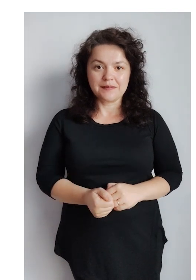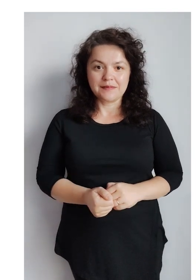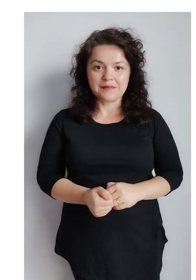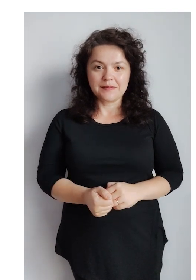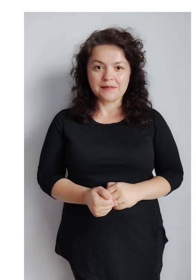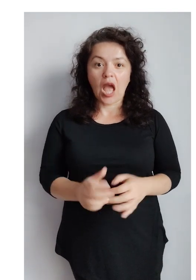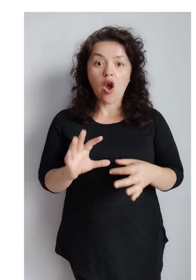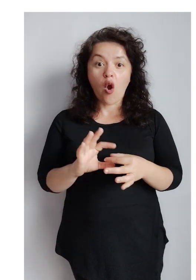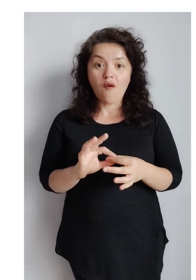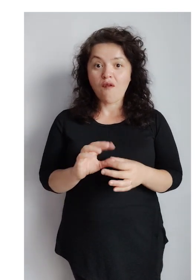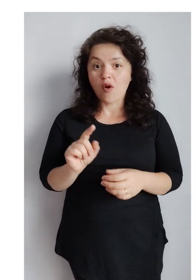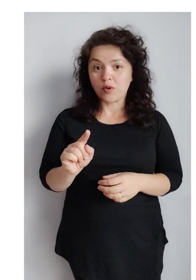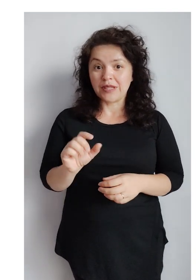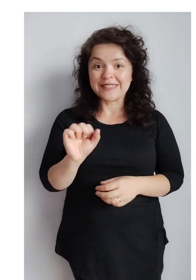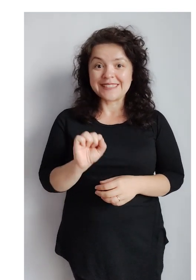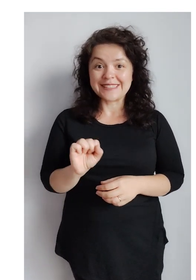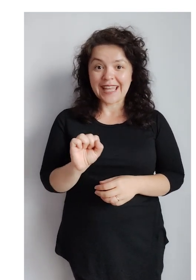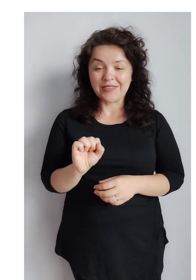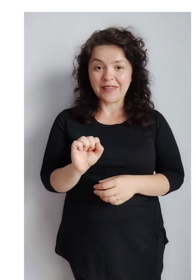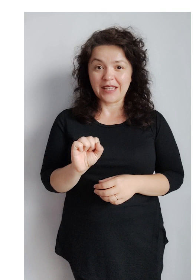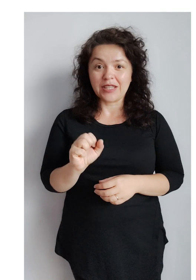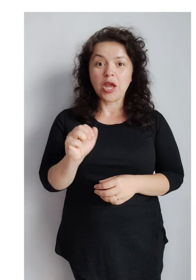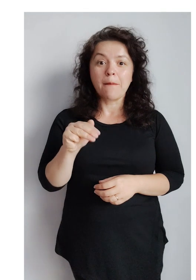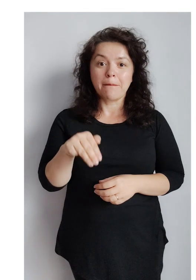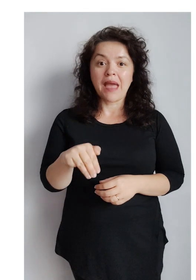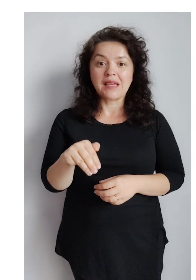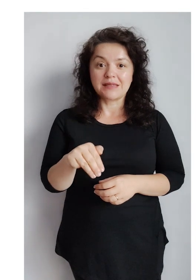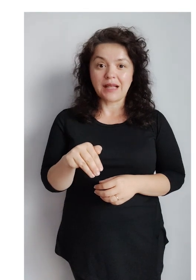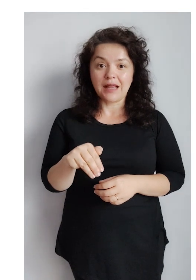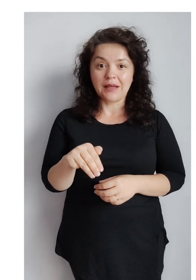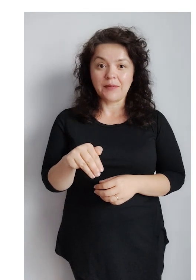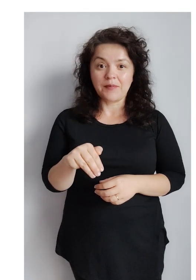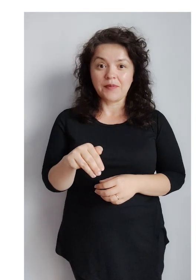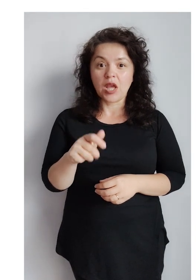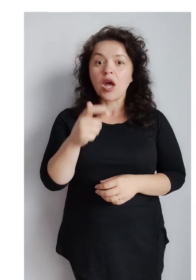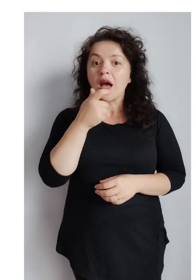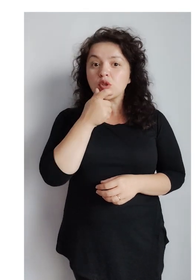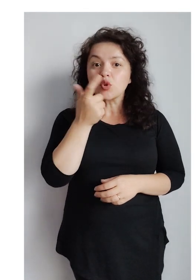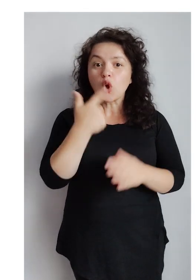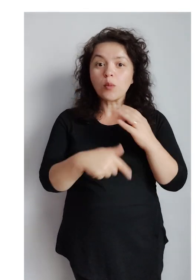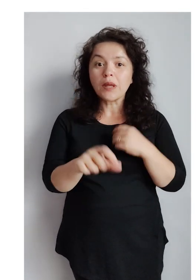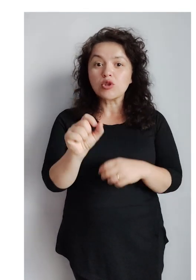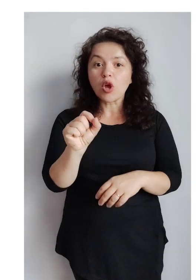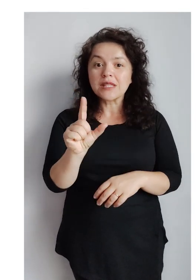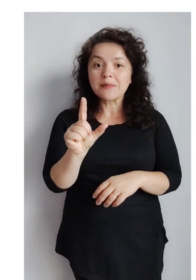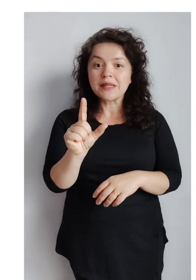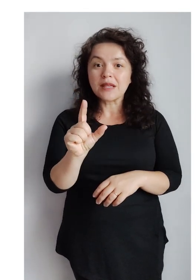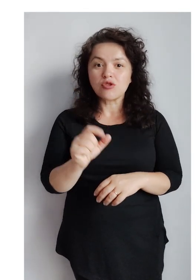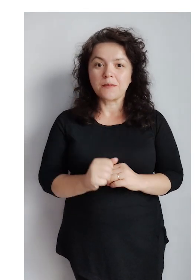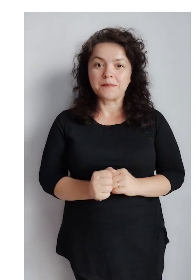Conform lui Stanfield și Maisel în anul 2012.